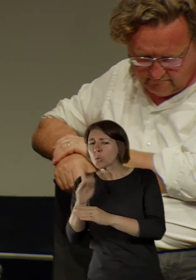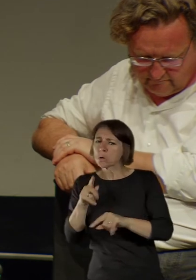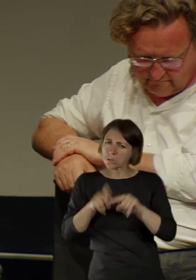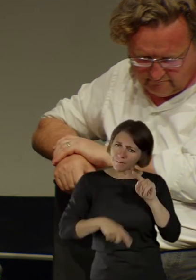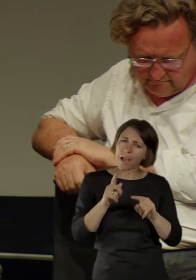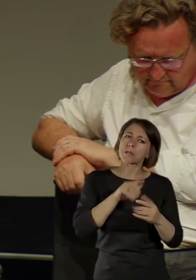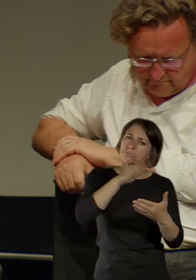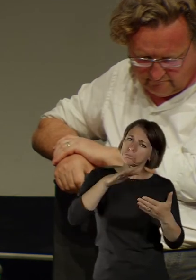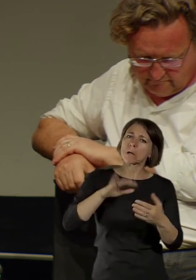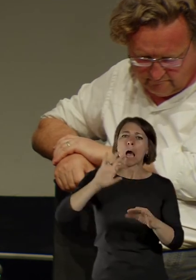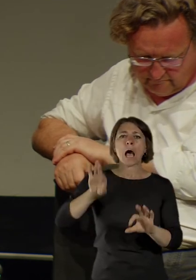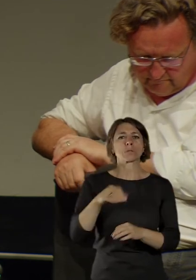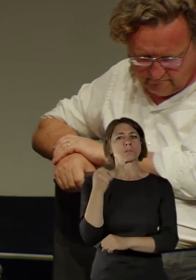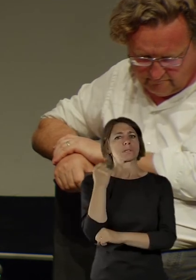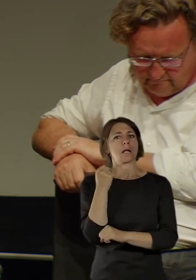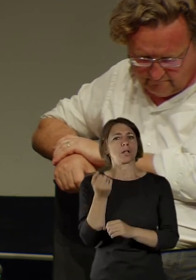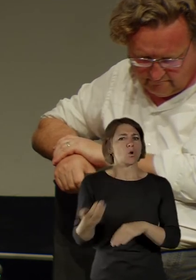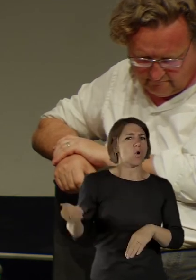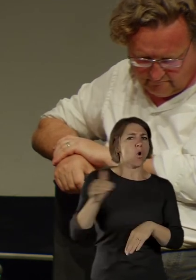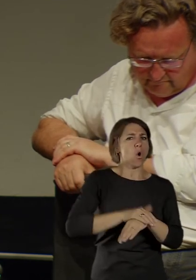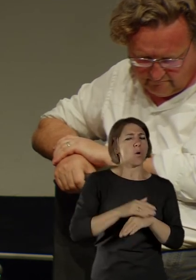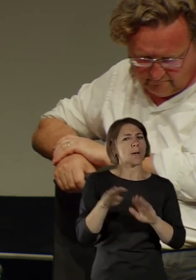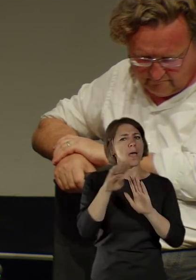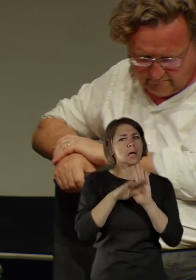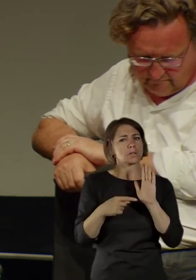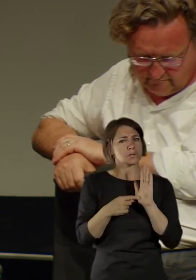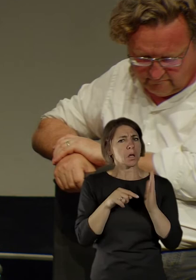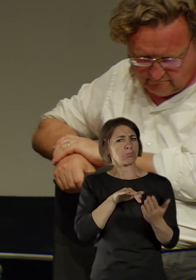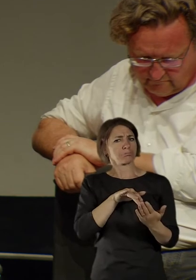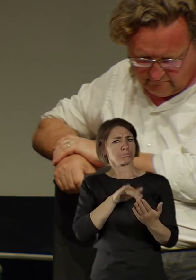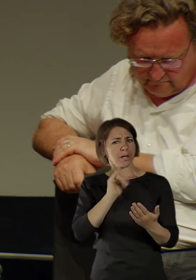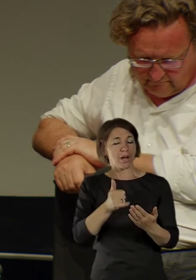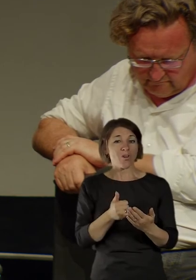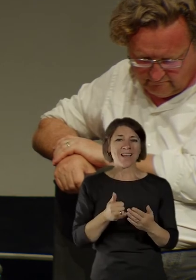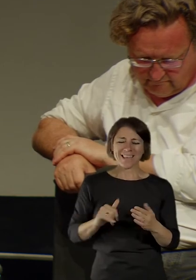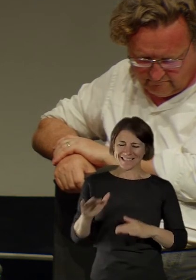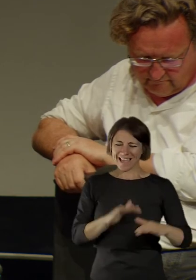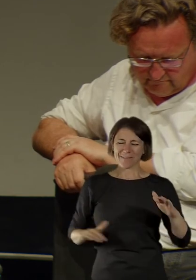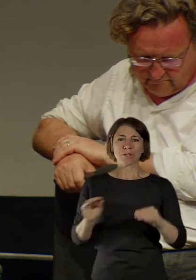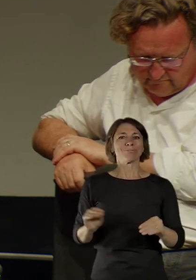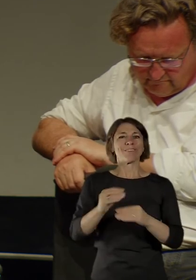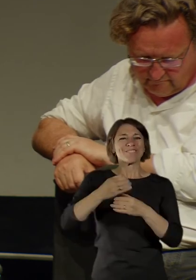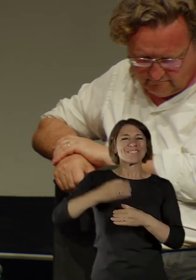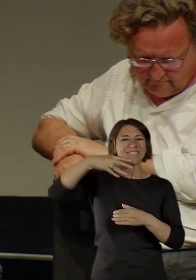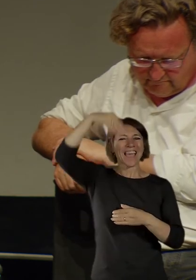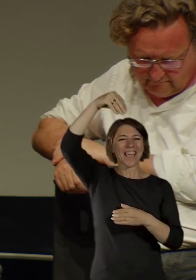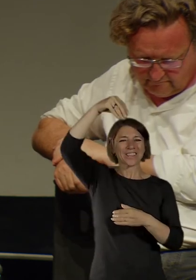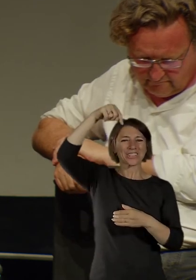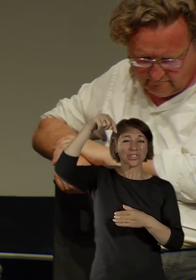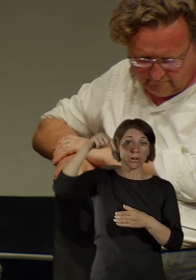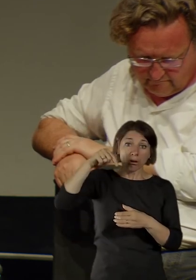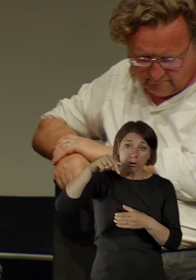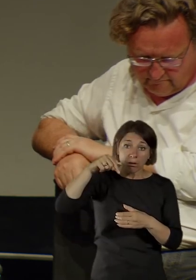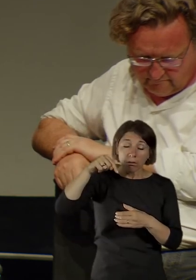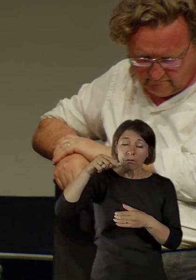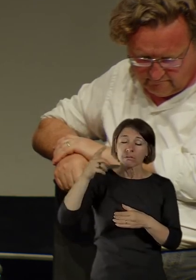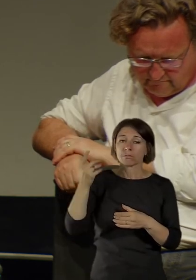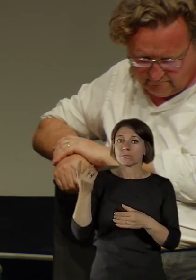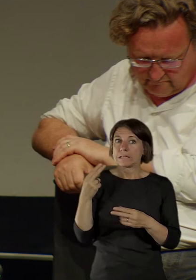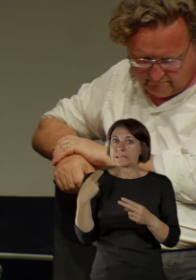A to, jestli má být věžička na nároží, to úplně už není jenom o intenzitě toho území, o energii.